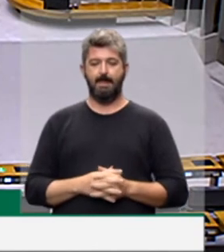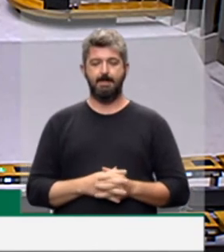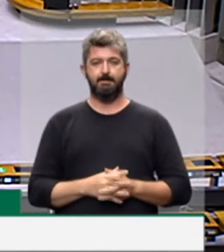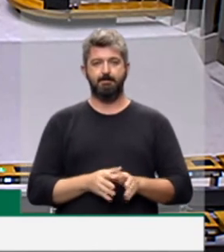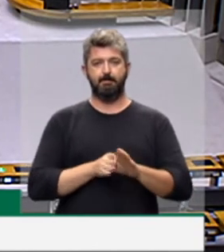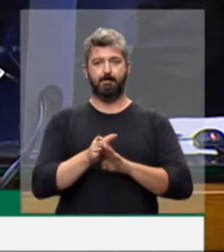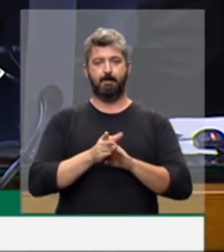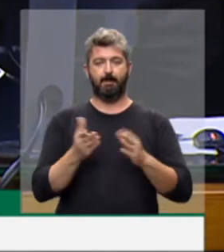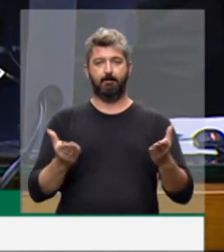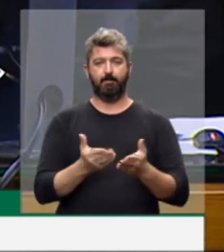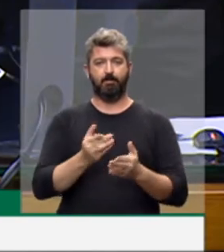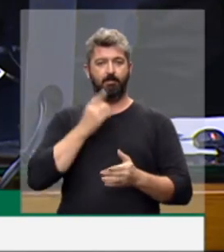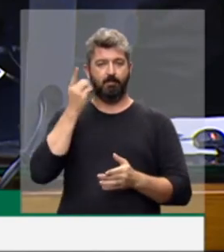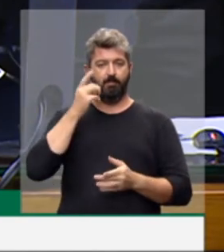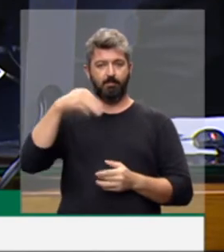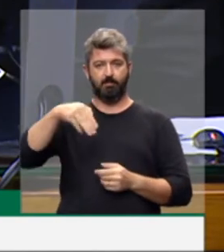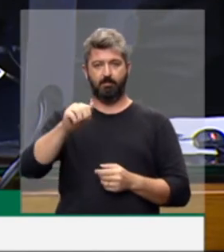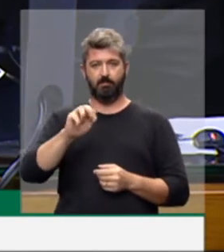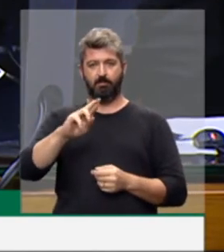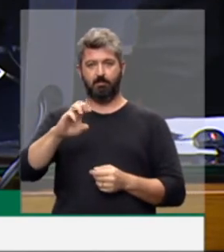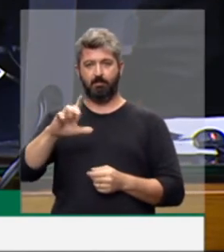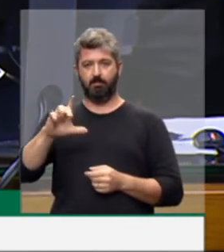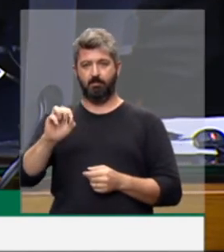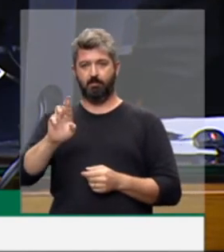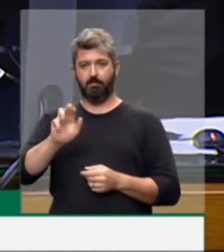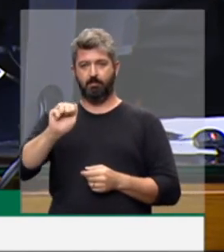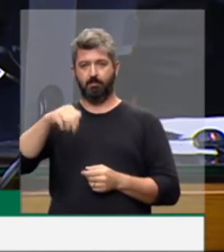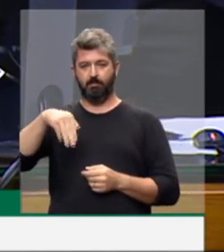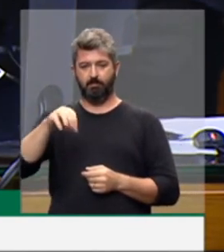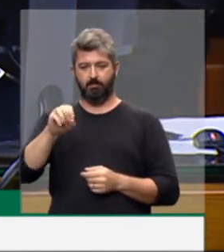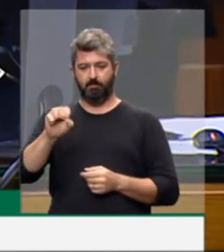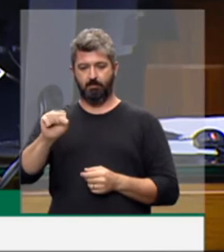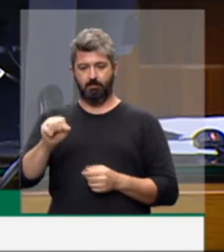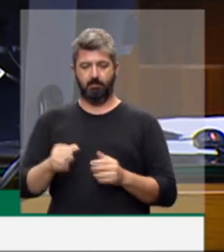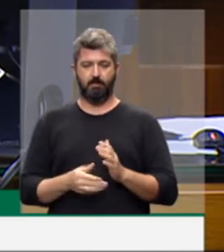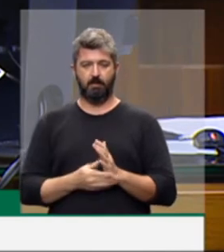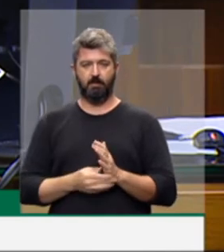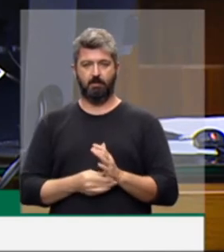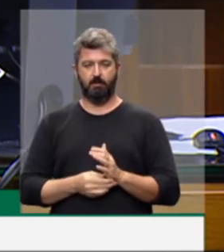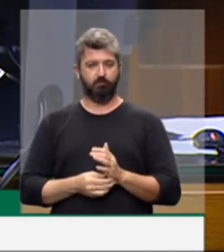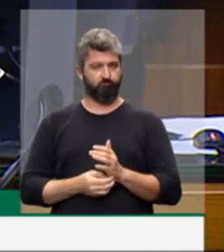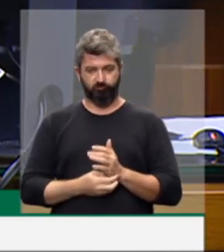FUNDEB NO SENADO, RECURSOS PÚBLICOS TEM QUE IR A EDUCAÇÃO PÚBLICA. OBRIGADO DEPUTADA, PARA ENCAMINHAR DEPUTADO